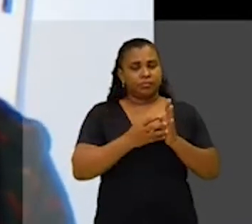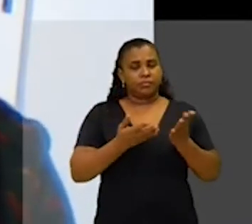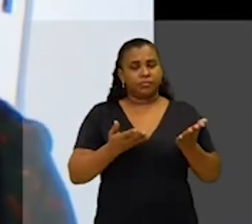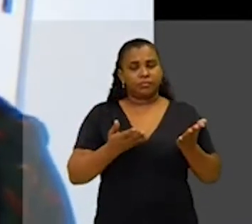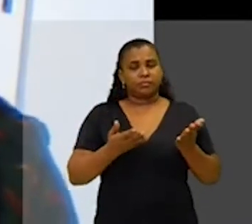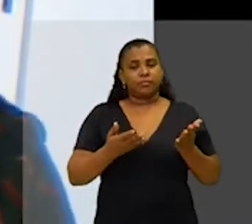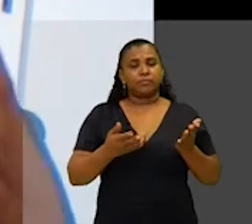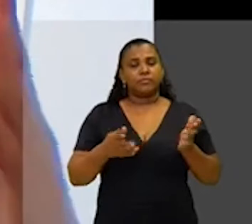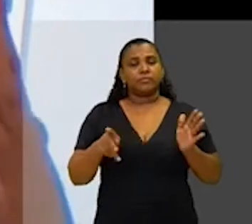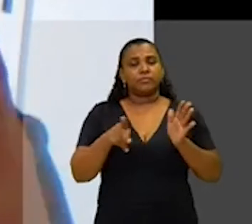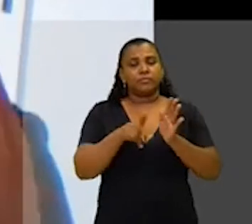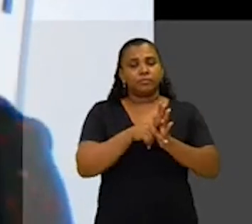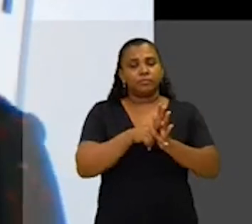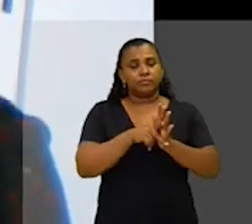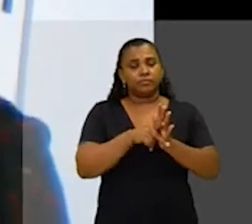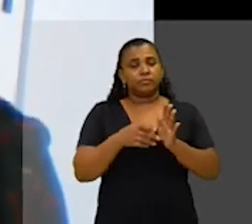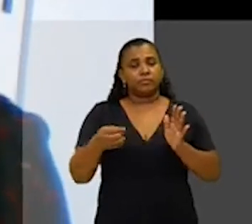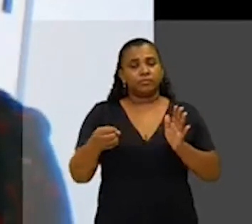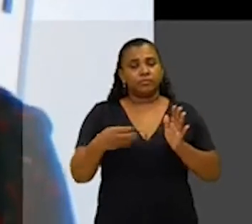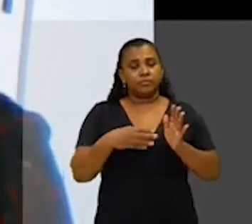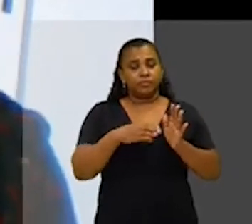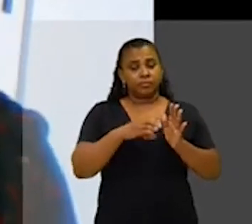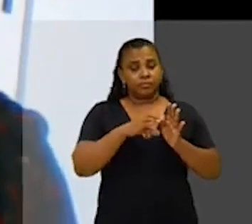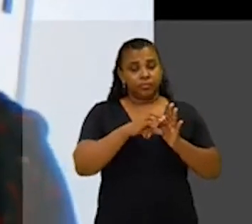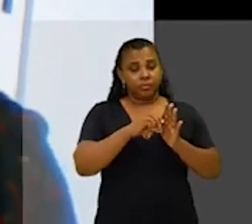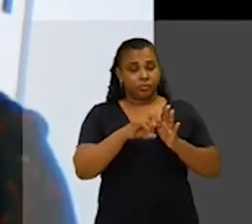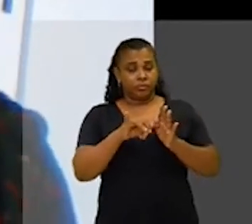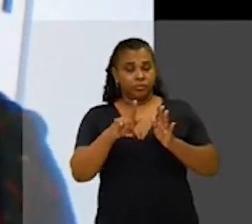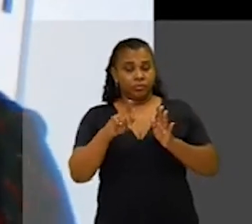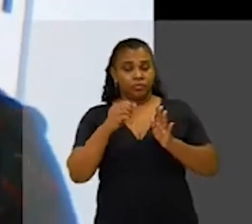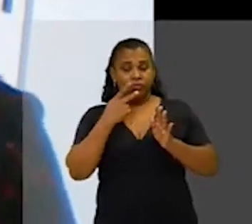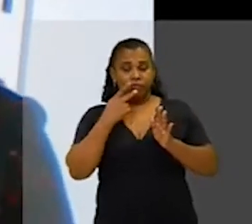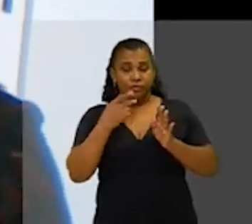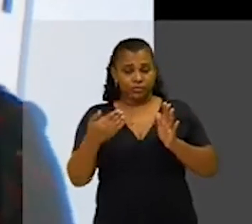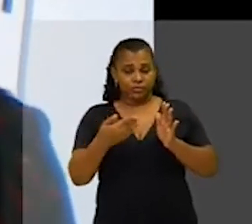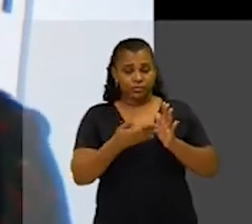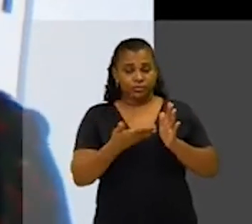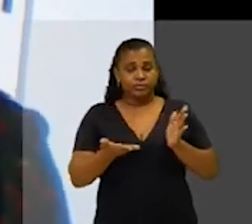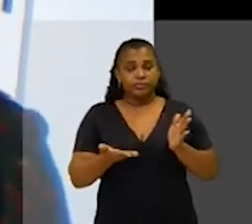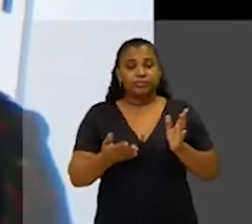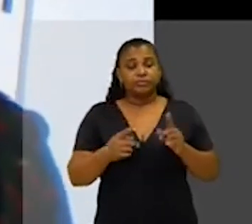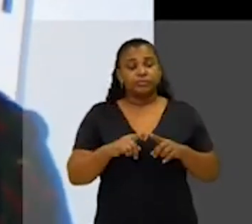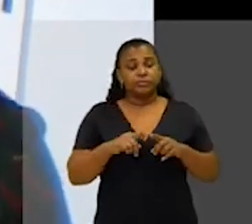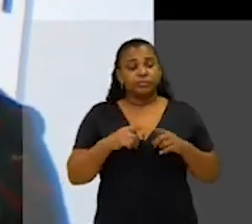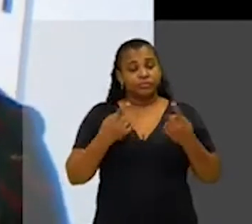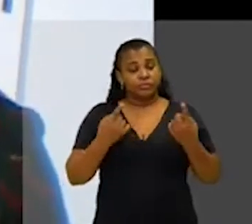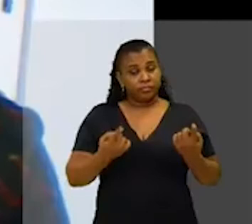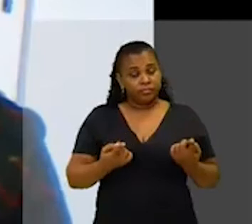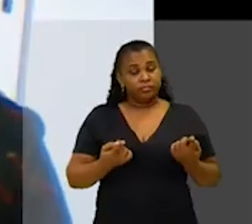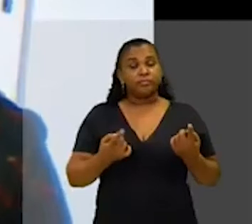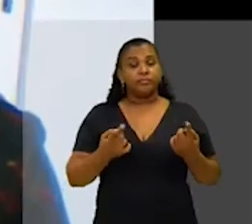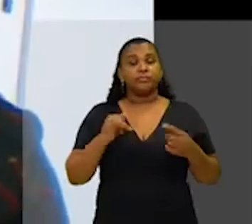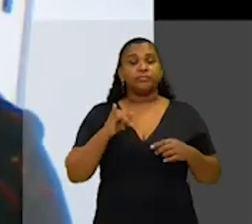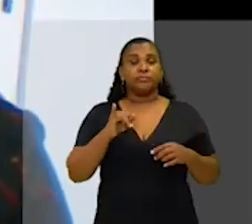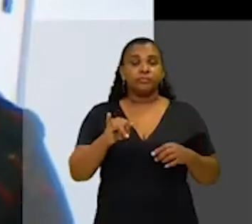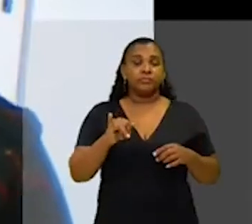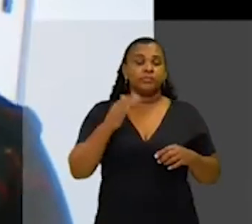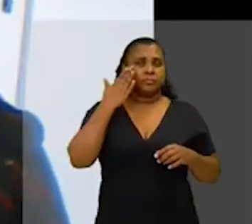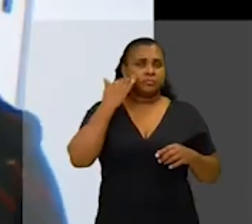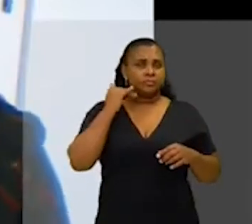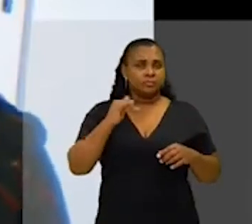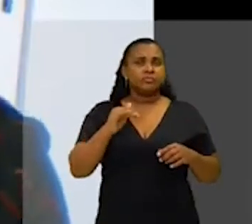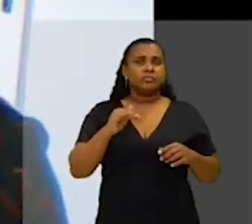o novo Código imposto agora o que é o caso esse a gente está aqui nessa partida que são os guardiões